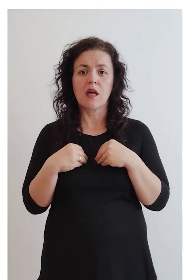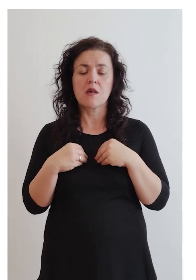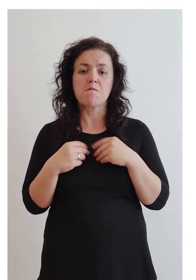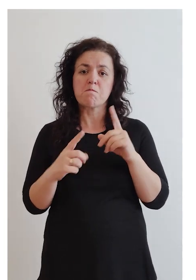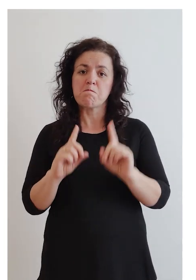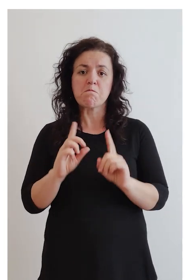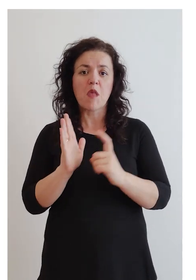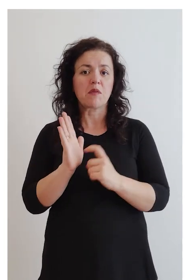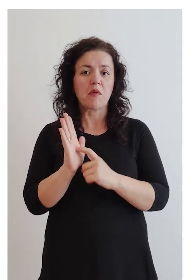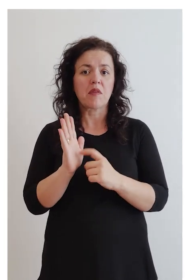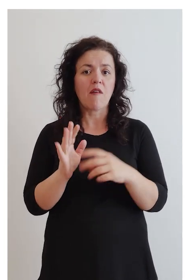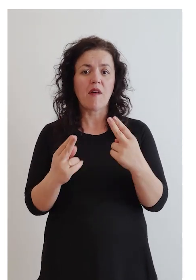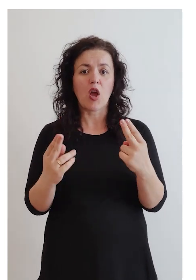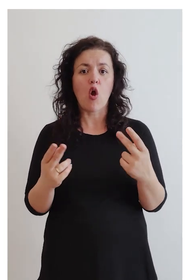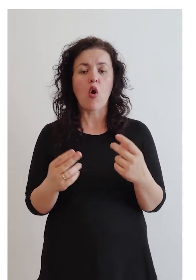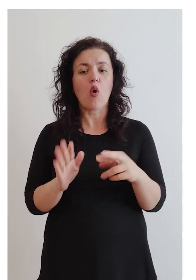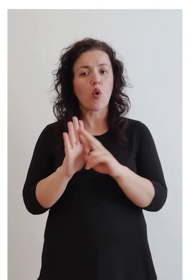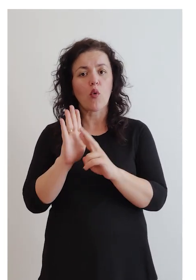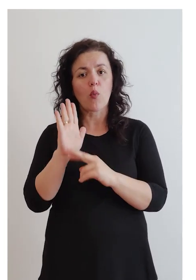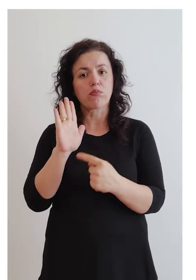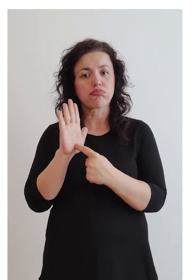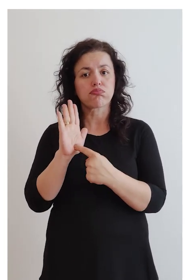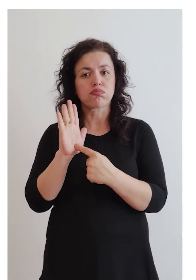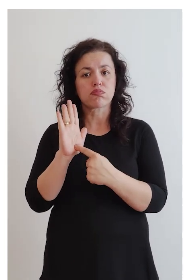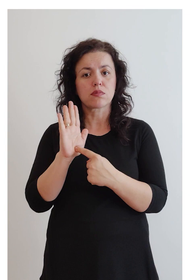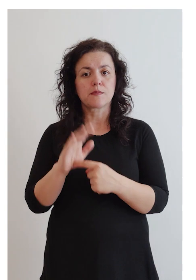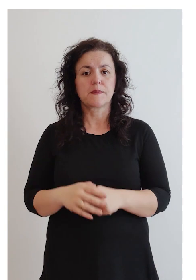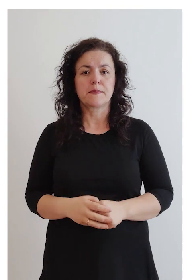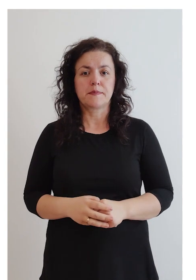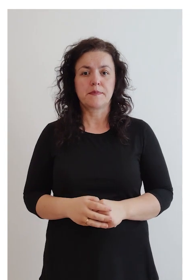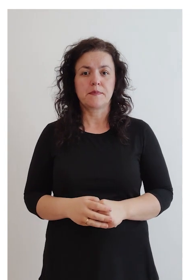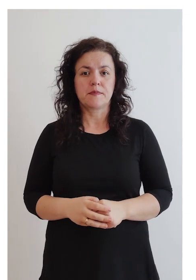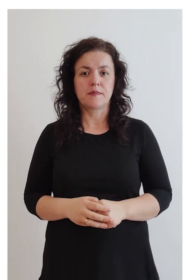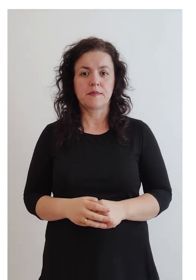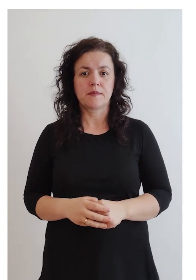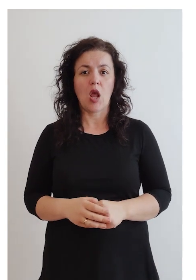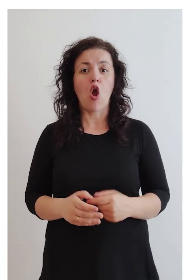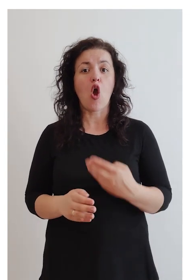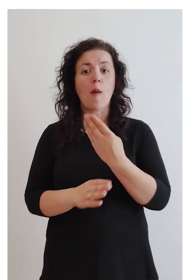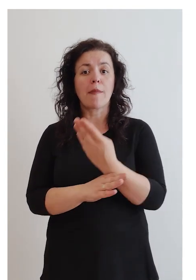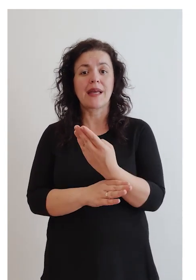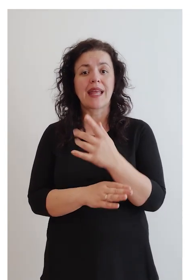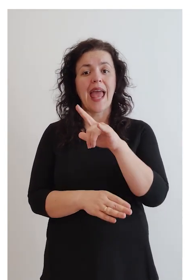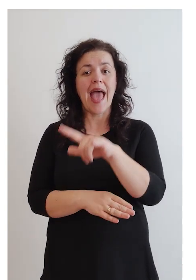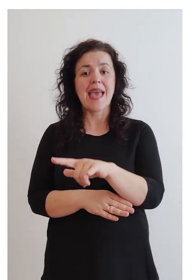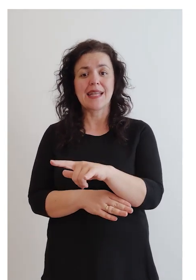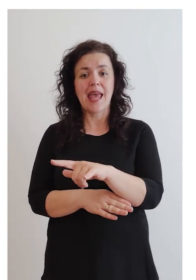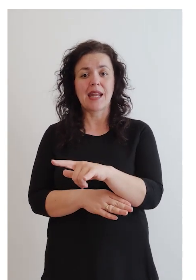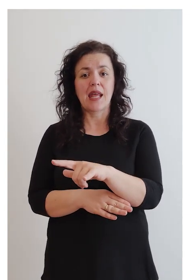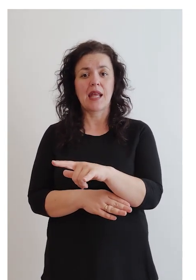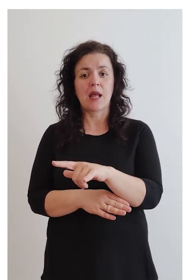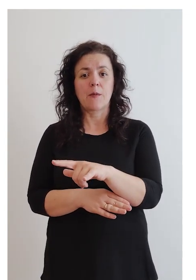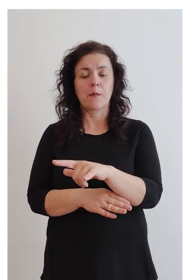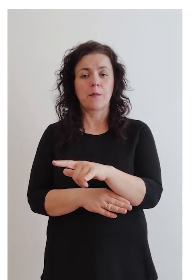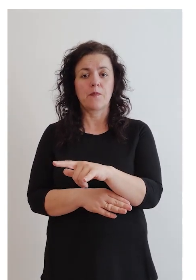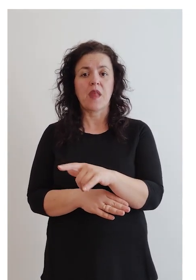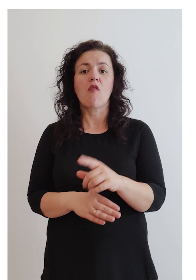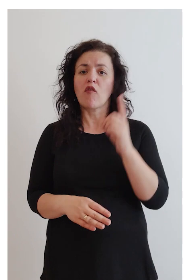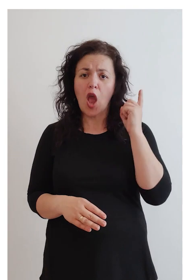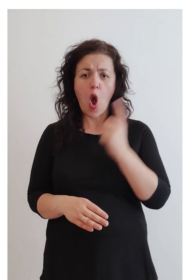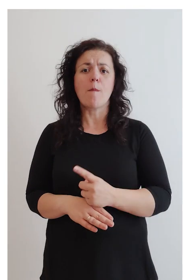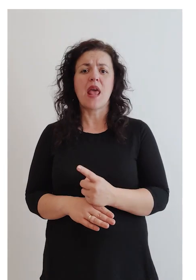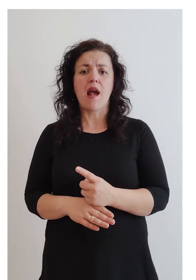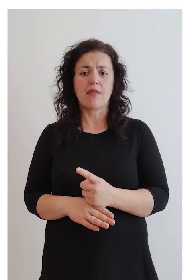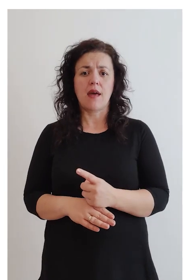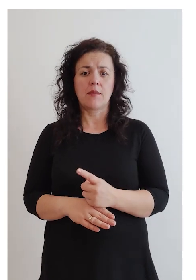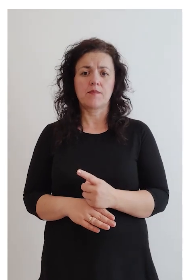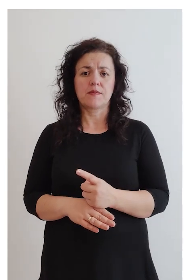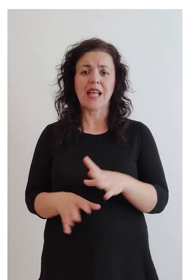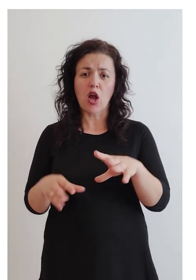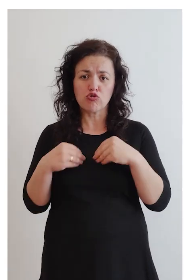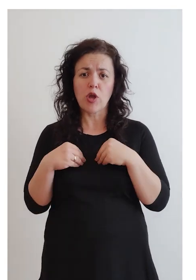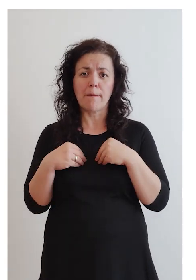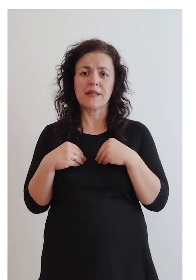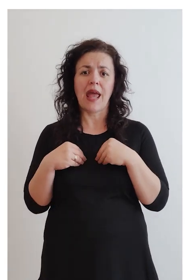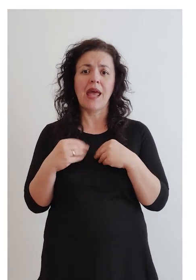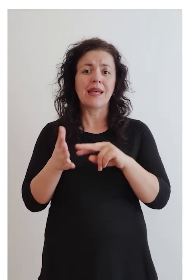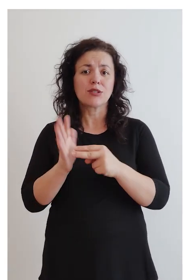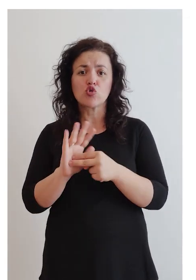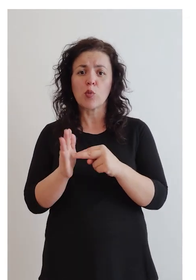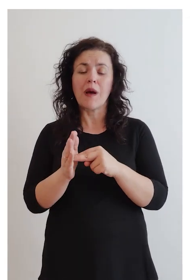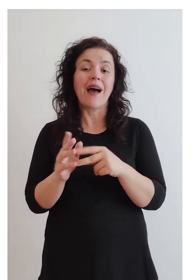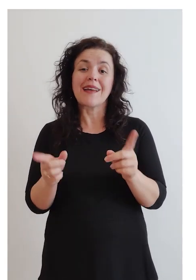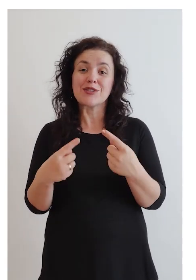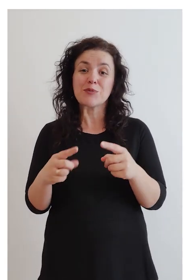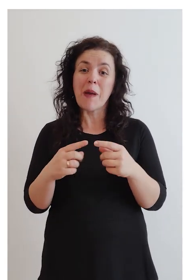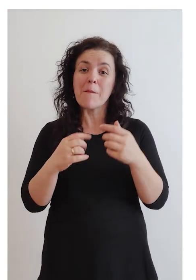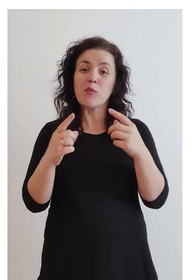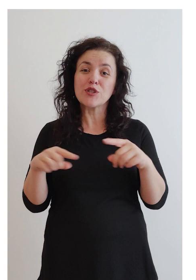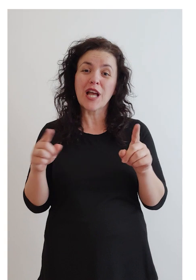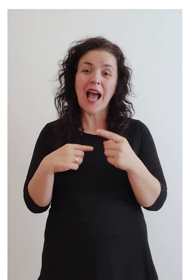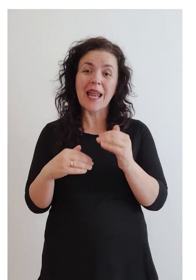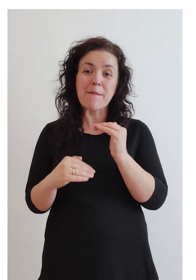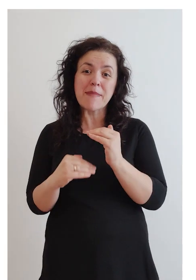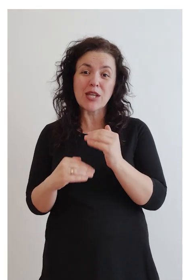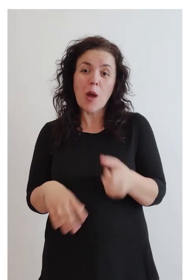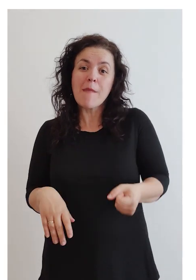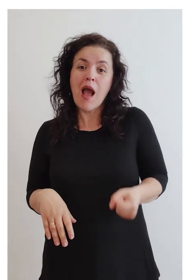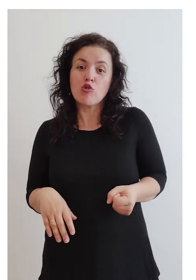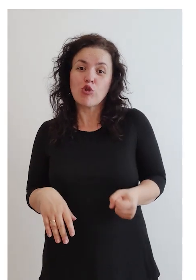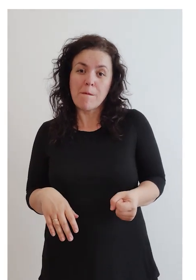Companiile aeriene vor fi obligate să accepte instrumente muzicale mici ca bagaj de mână și să publice condițiile în care vor accepta instrumente mai mari